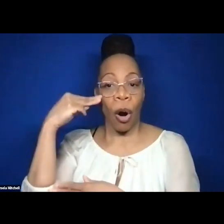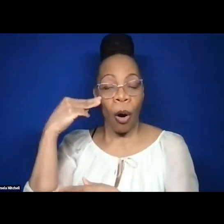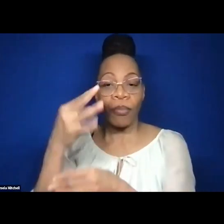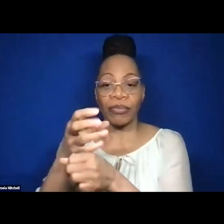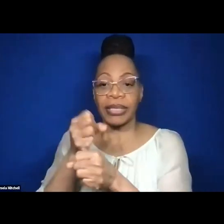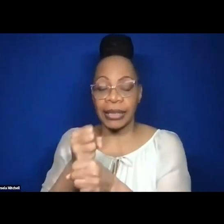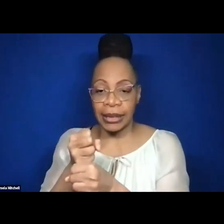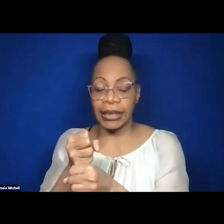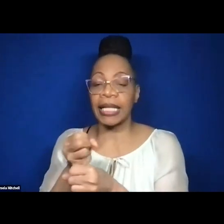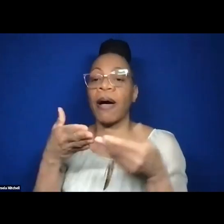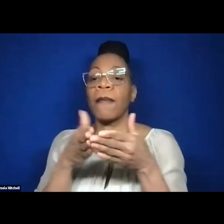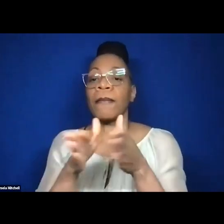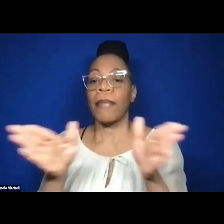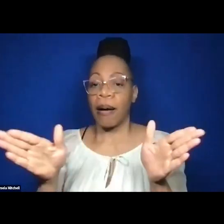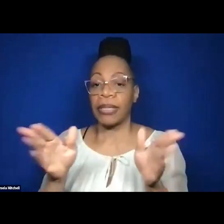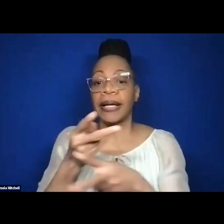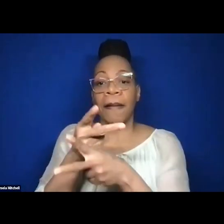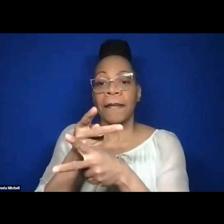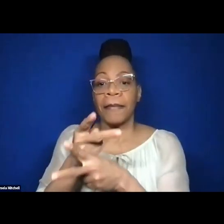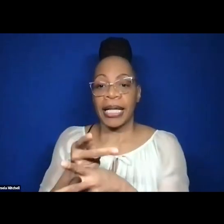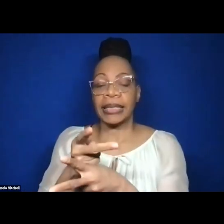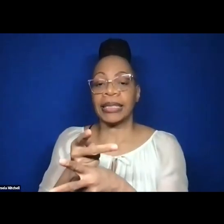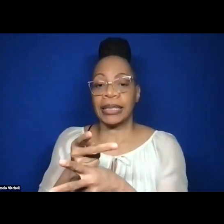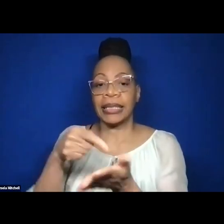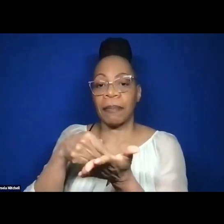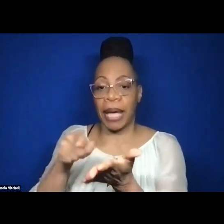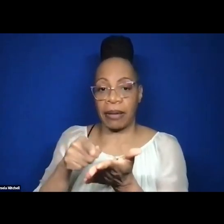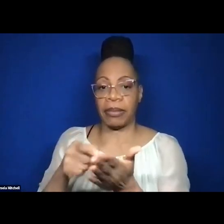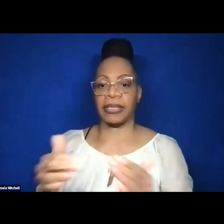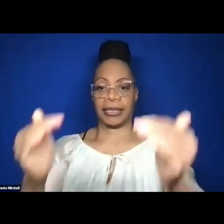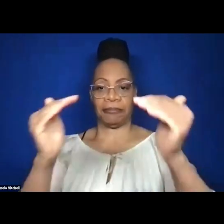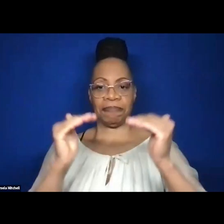de ingresos públicos. Voy a continuar con la siguiente diapositiva, la número 22.